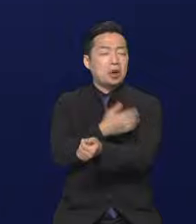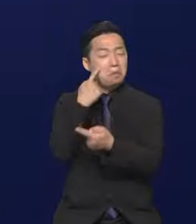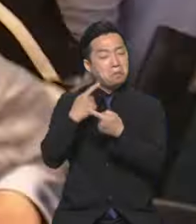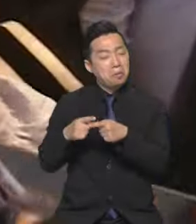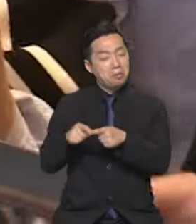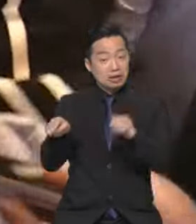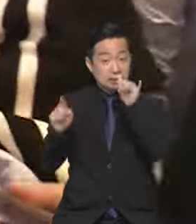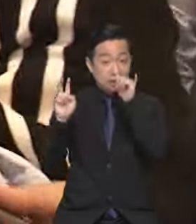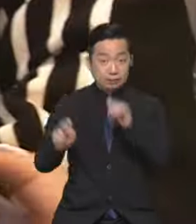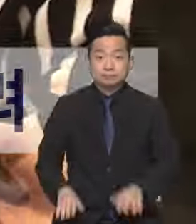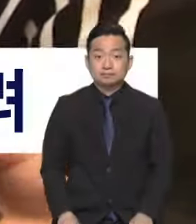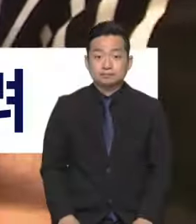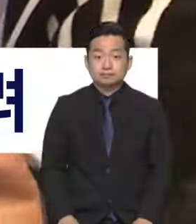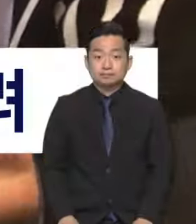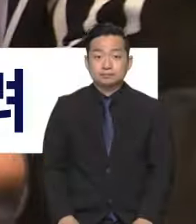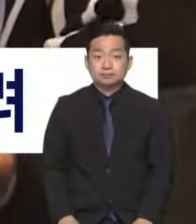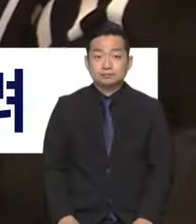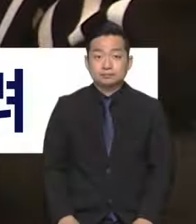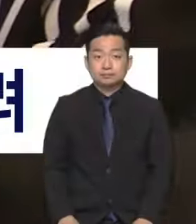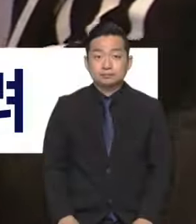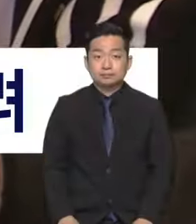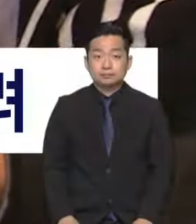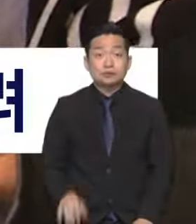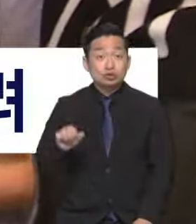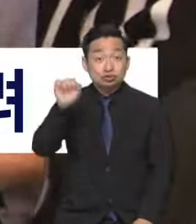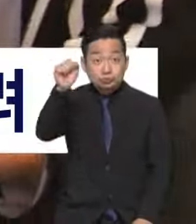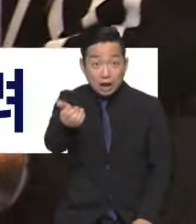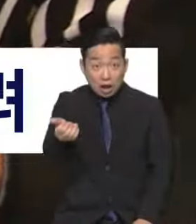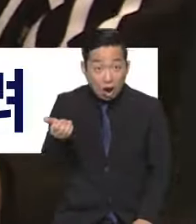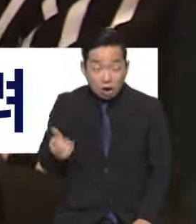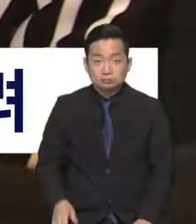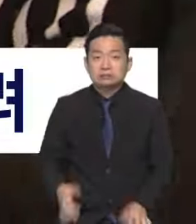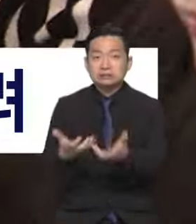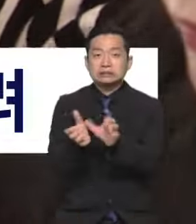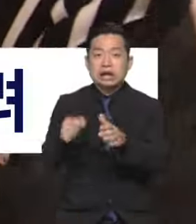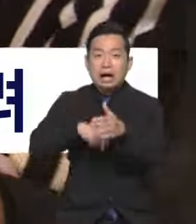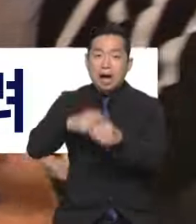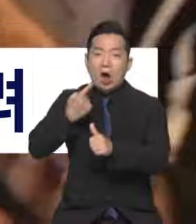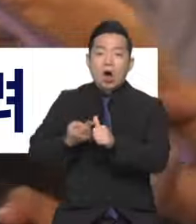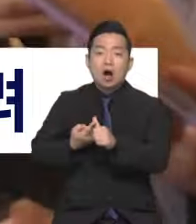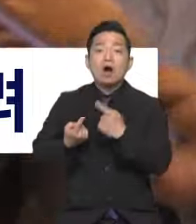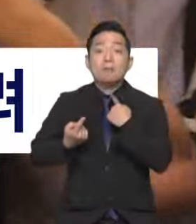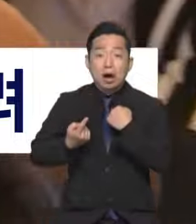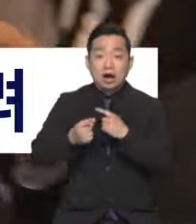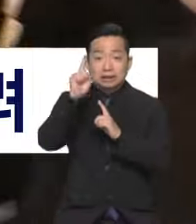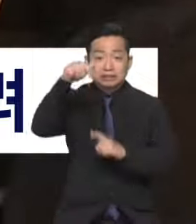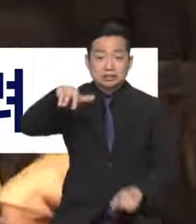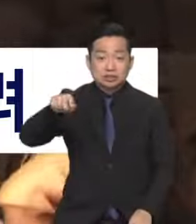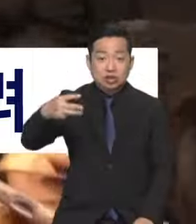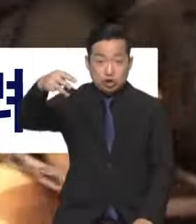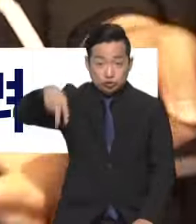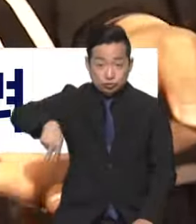대세론을 일으키며 출마 선언도 하기 전에 당내 비판론에 휩싸였던 이철규 의원은 불출마했습니다.